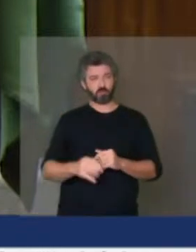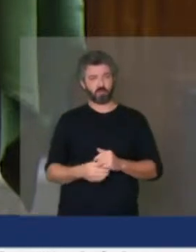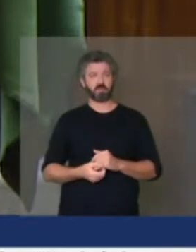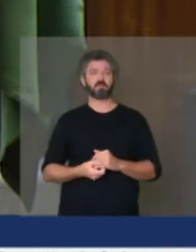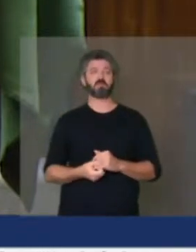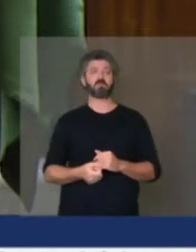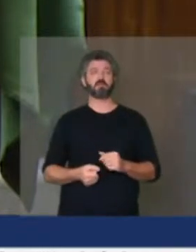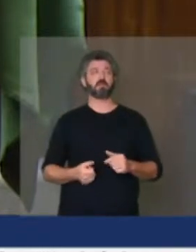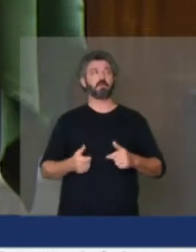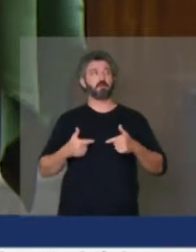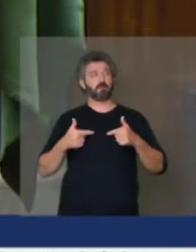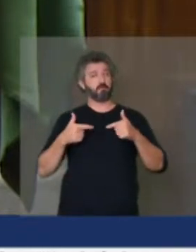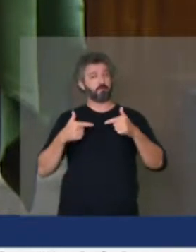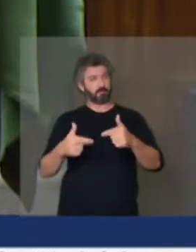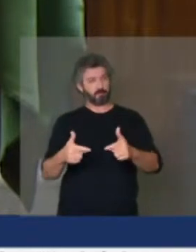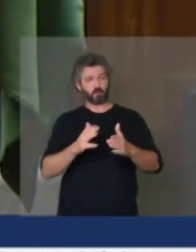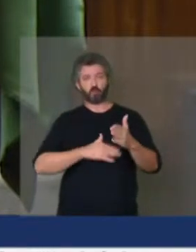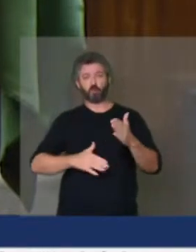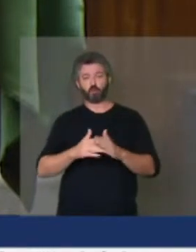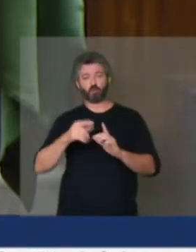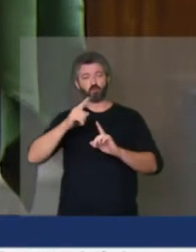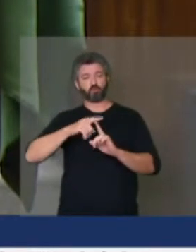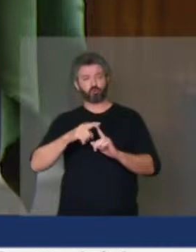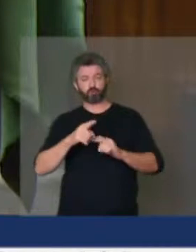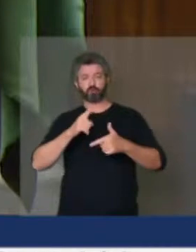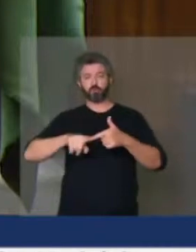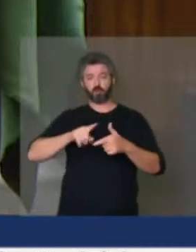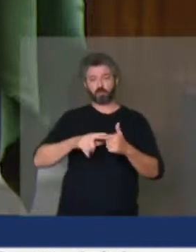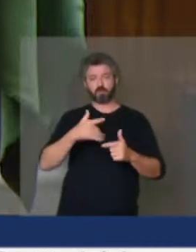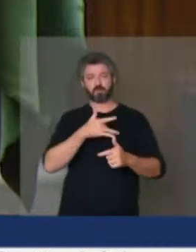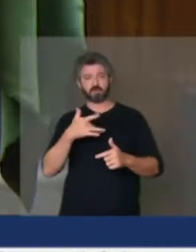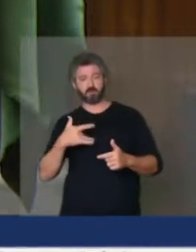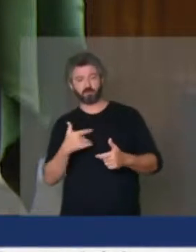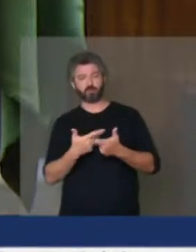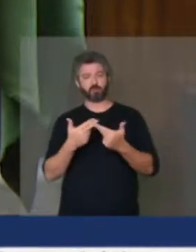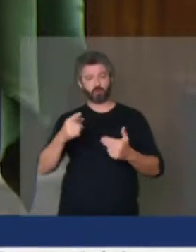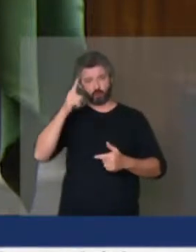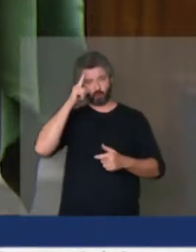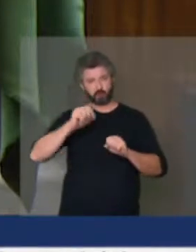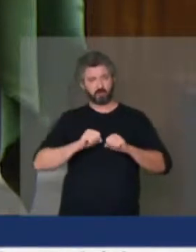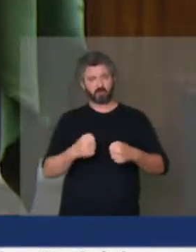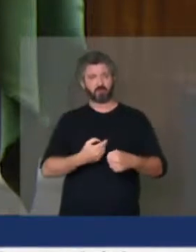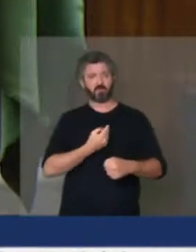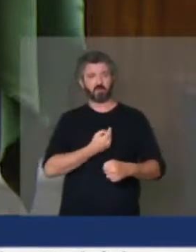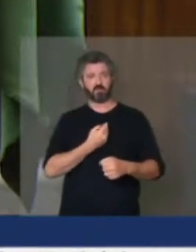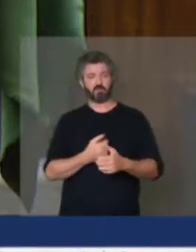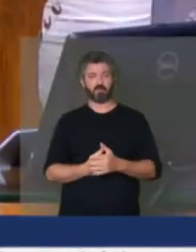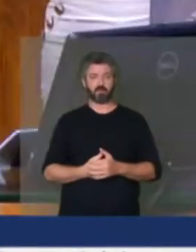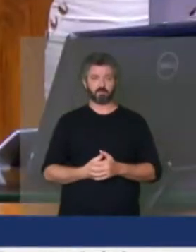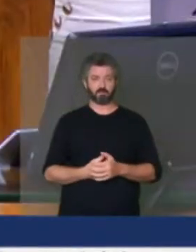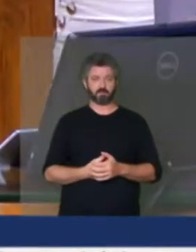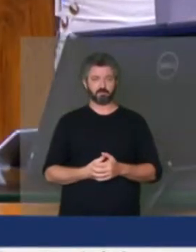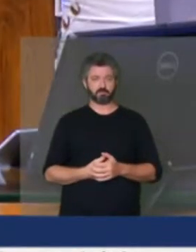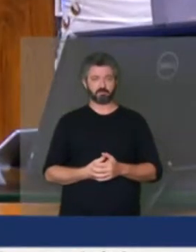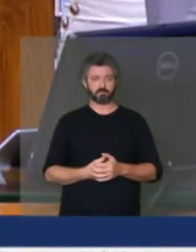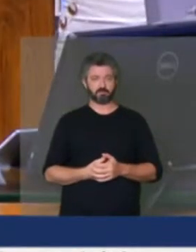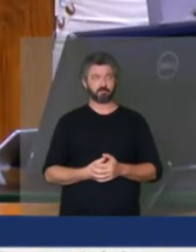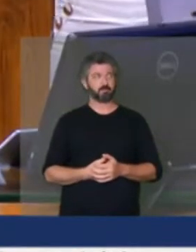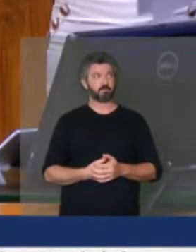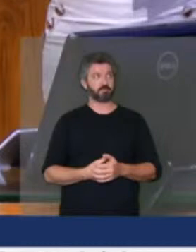TODA A SORTE DE PANDEMIAS TODOS OS DIAS EM DEFESA DA VIDA. -- [DEPUTADO]: PRESIDENTE... APENAS PARA UM REGISTRO, PRESIDENTE. [PRESIDENTE]: SÓ UM POUQUINHO DEPUTADO